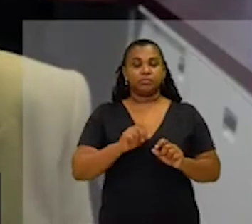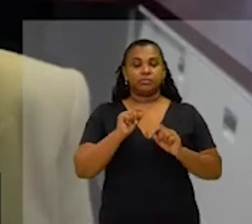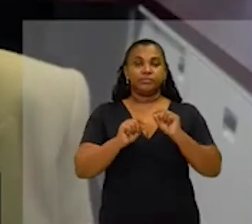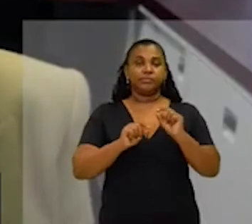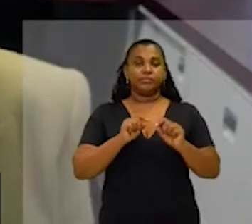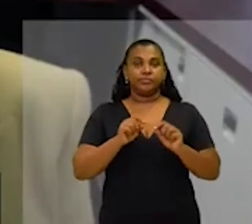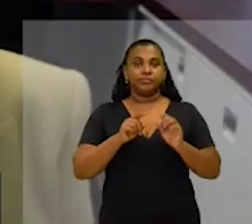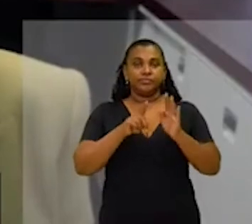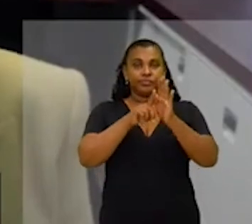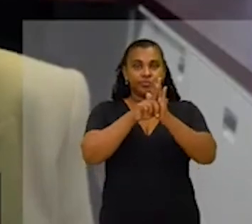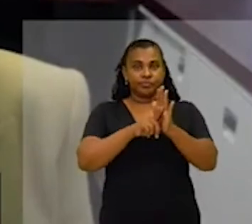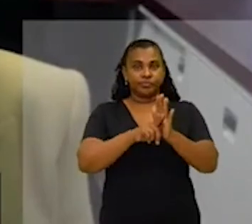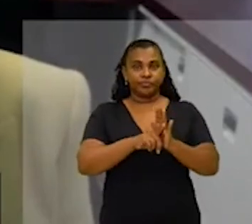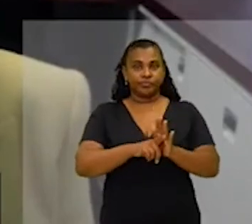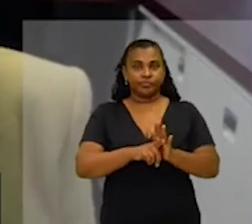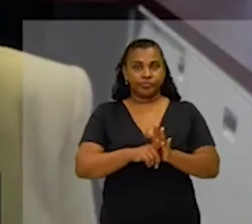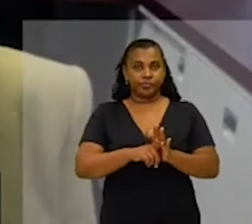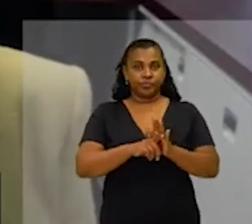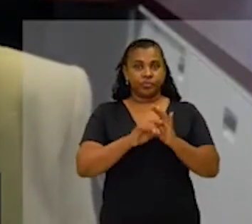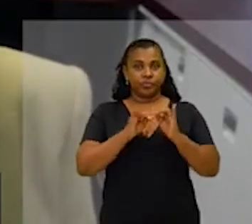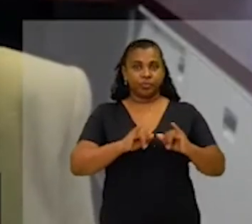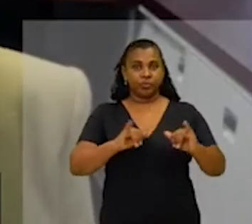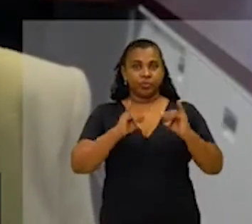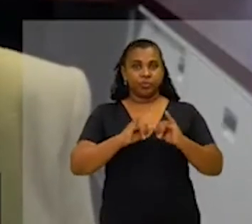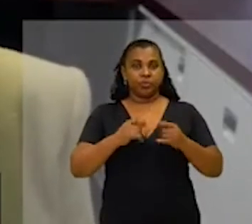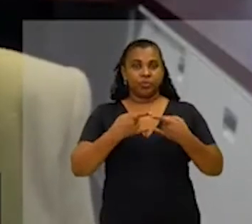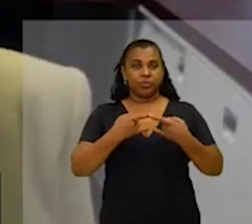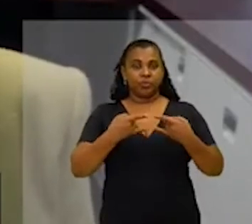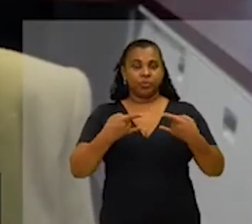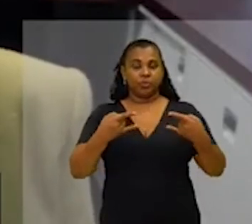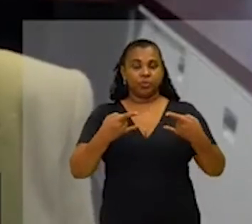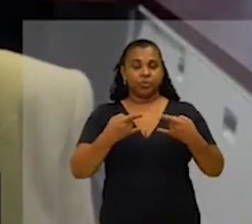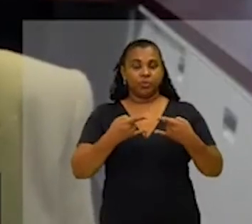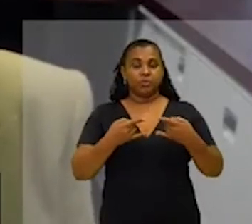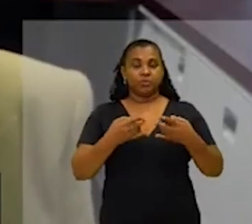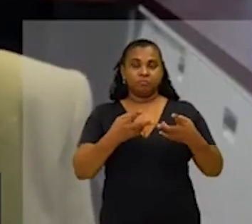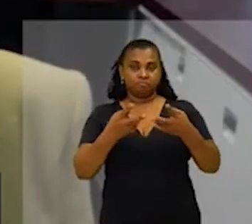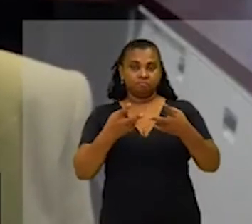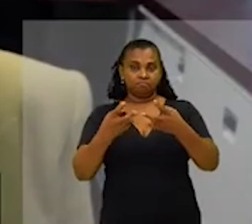ela divulga contas para poder verificar da perspectiva do eleitor daquele que seria